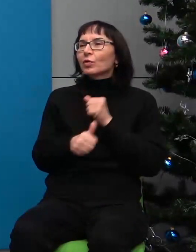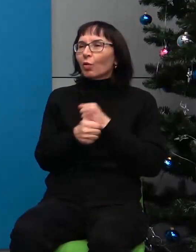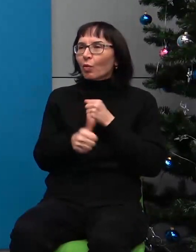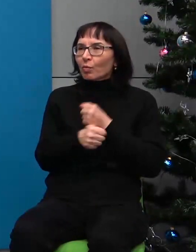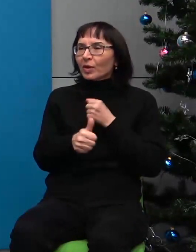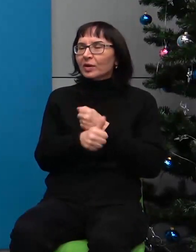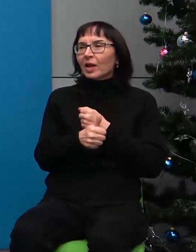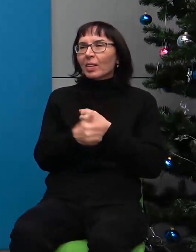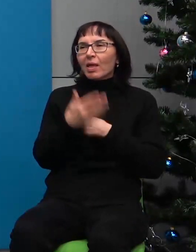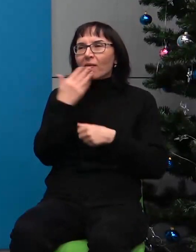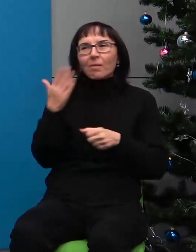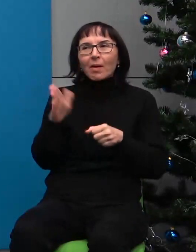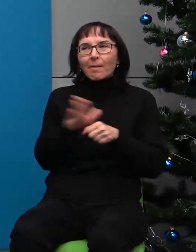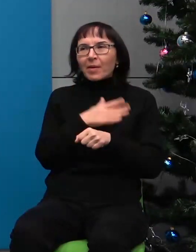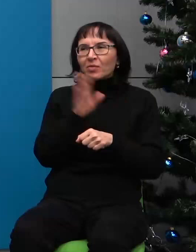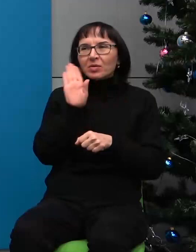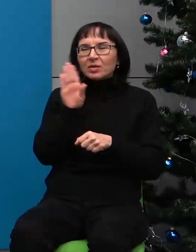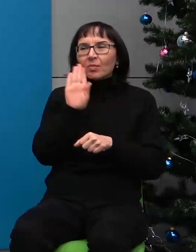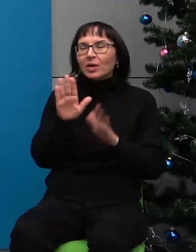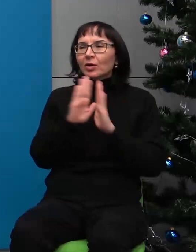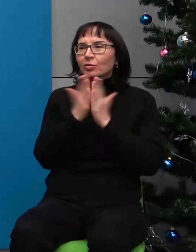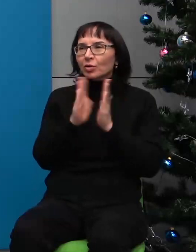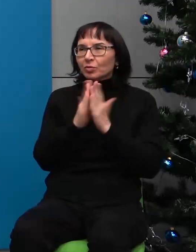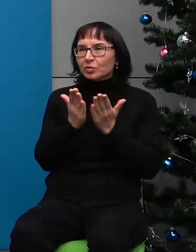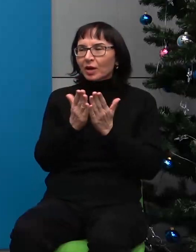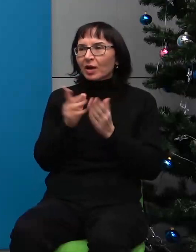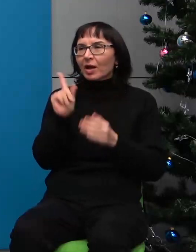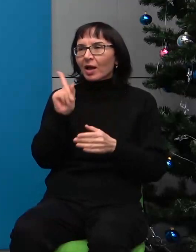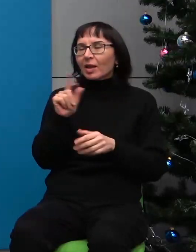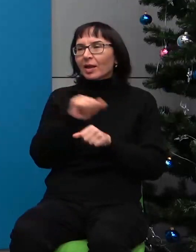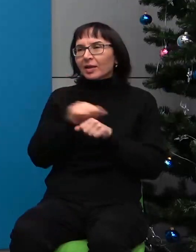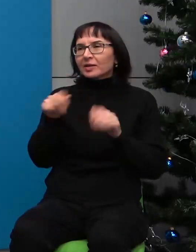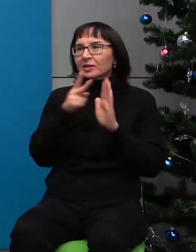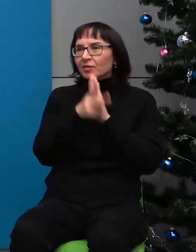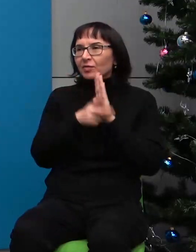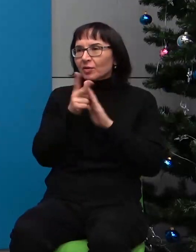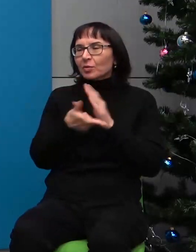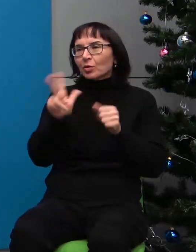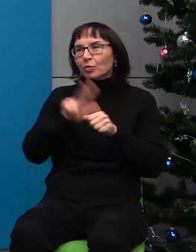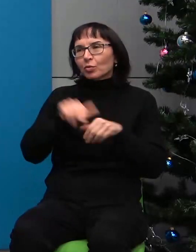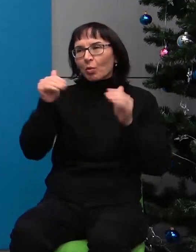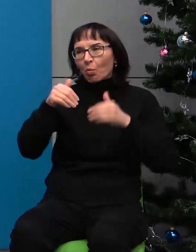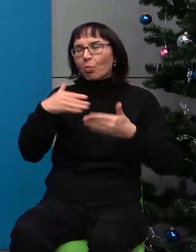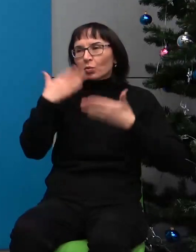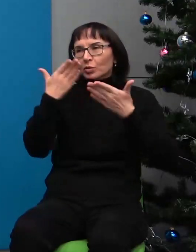ale jest film, który mogę polecić. Jego tytuł to Hotel Terminus.